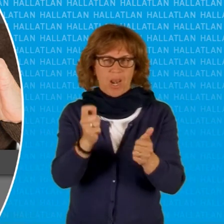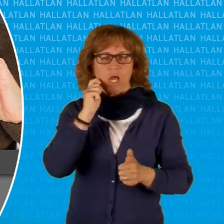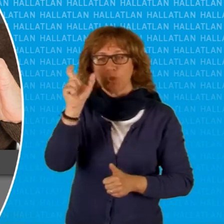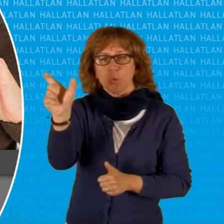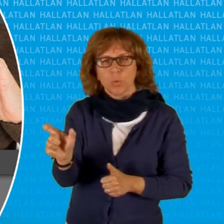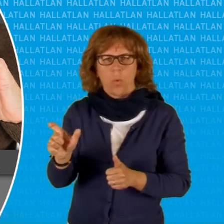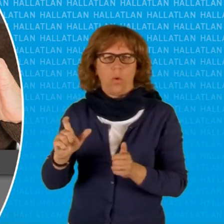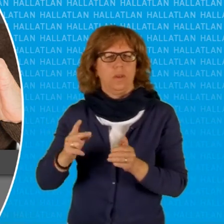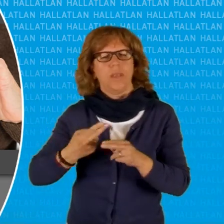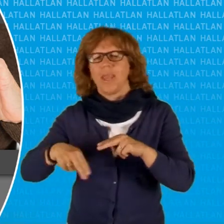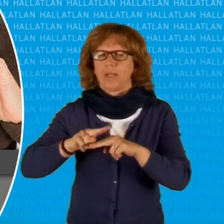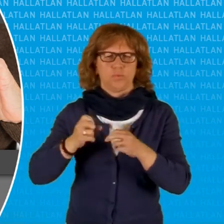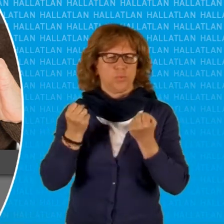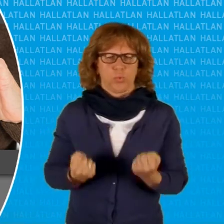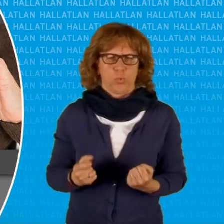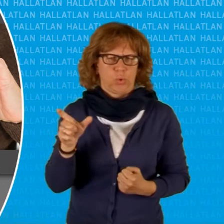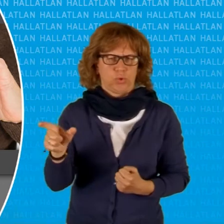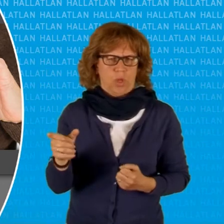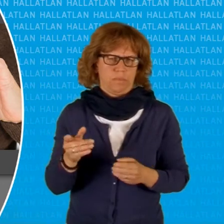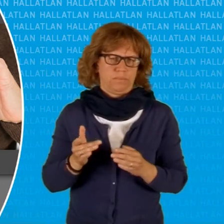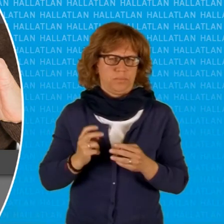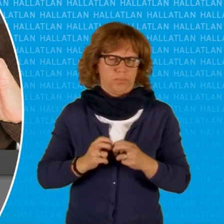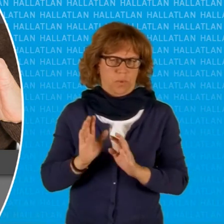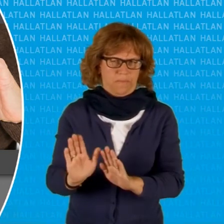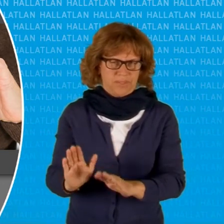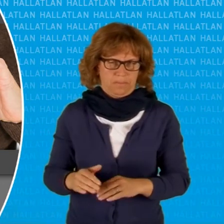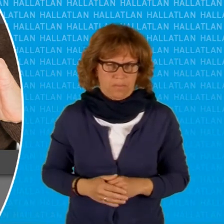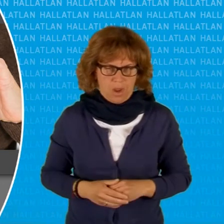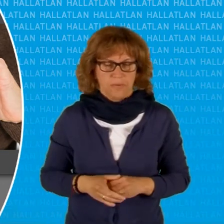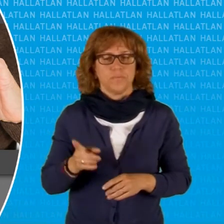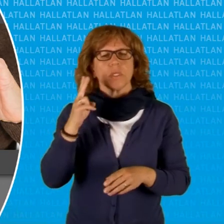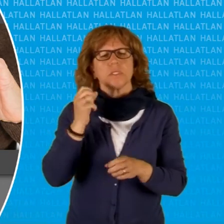hogy a válás a nőket érinti legsúlyosabban.